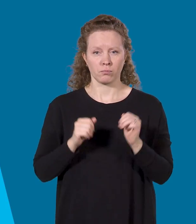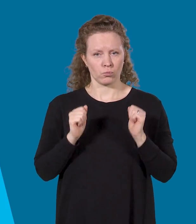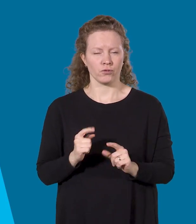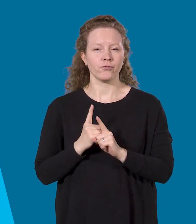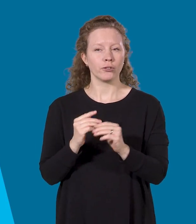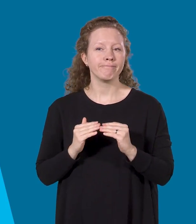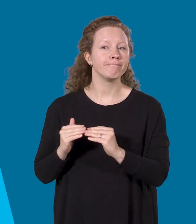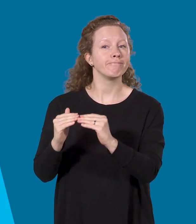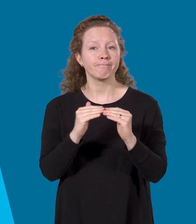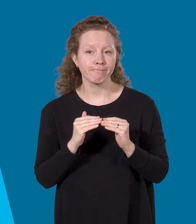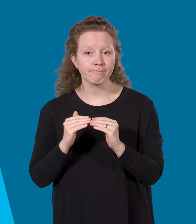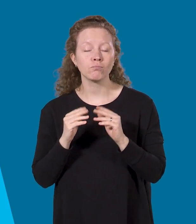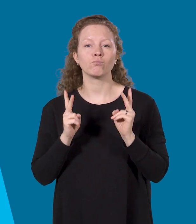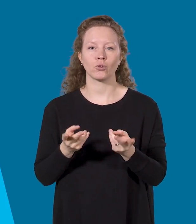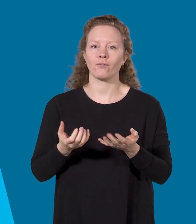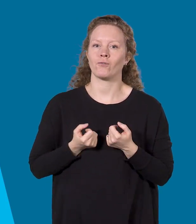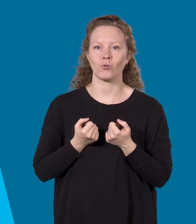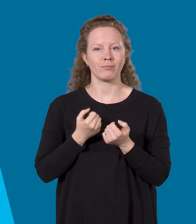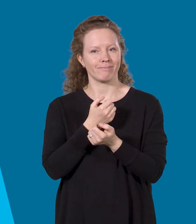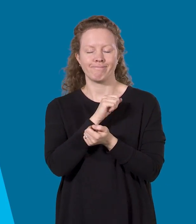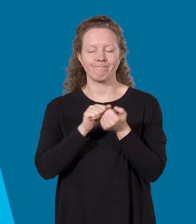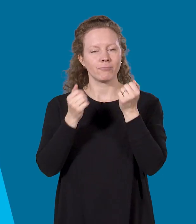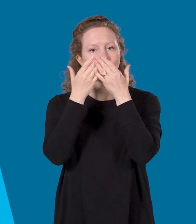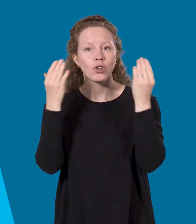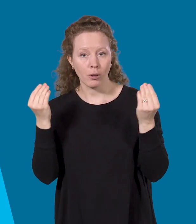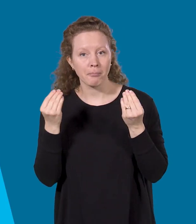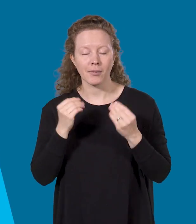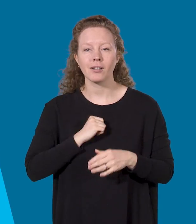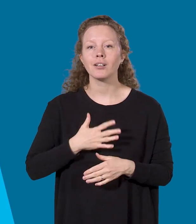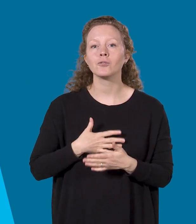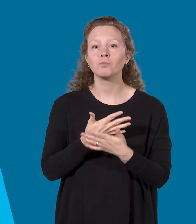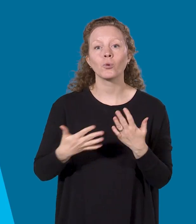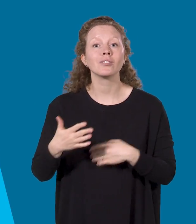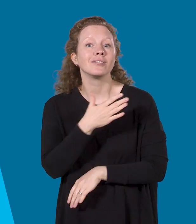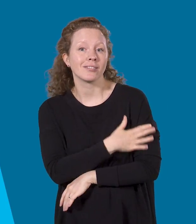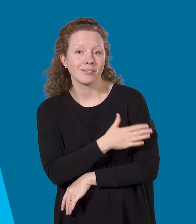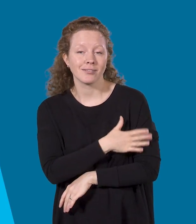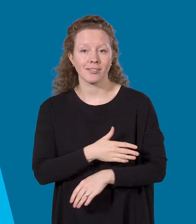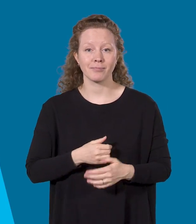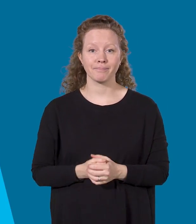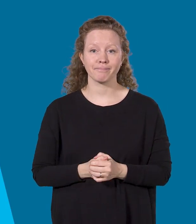Med tanke på likvärdigheten får inte heller de egenspråkiga tjänsterna glömmas bort.